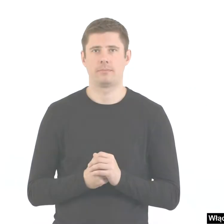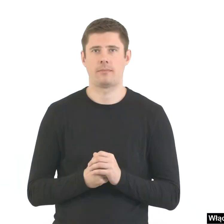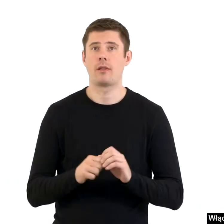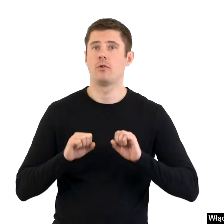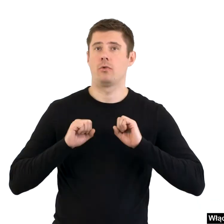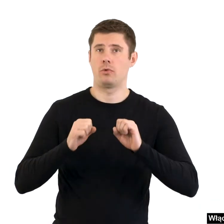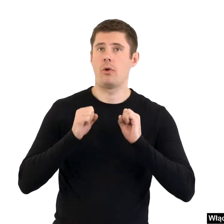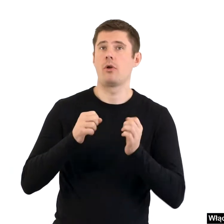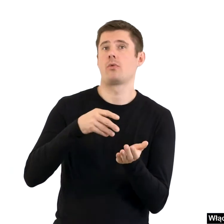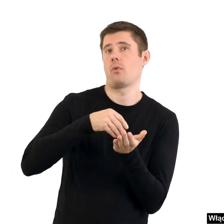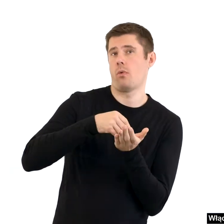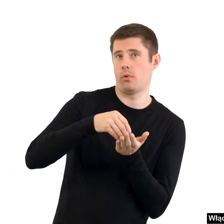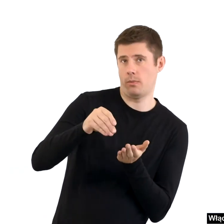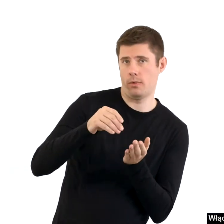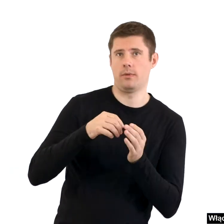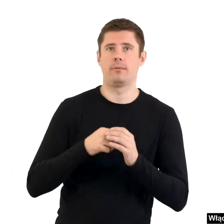Działalność odpłatna